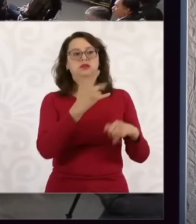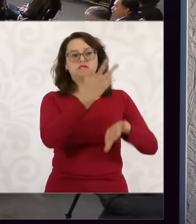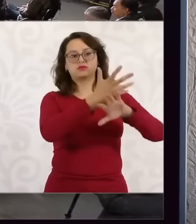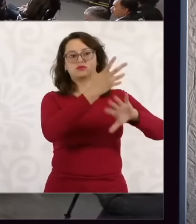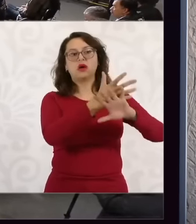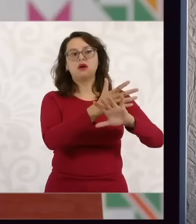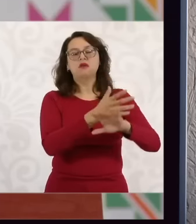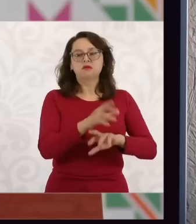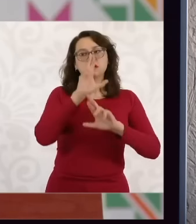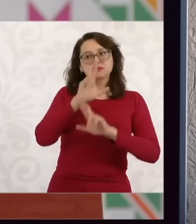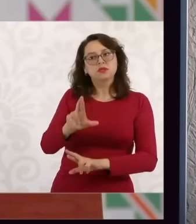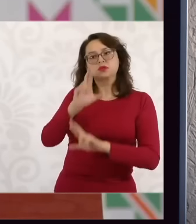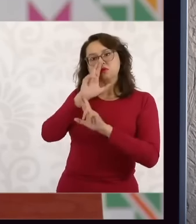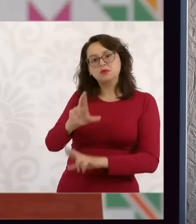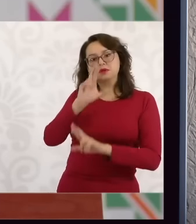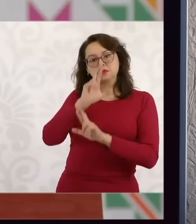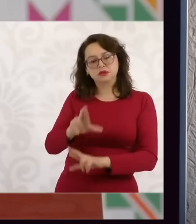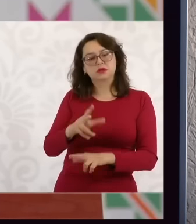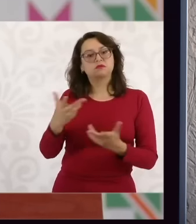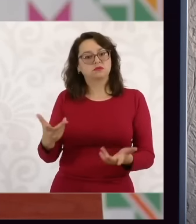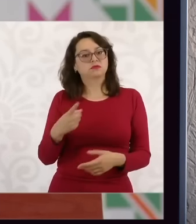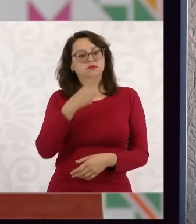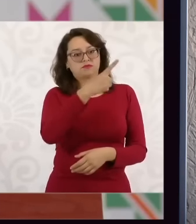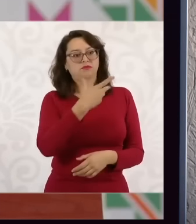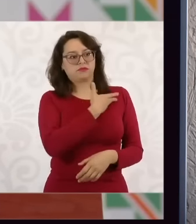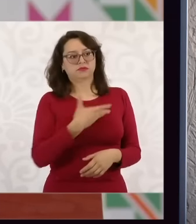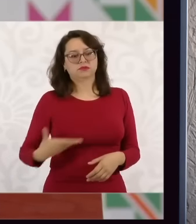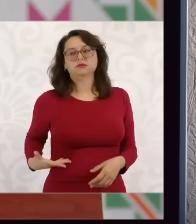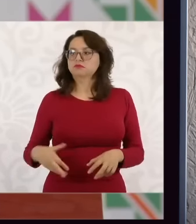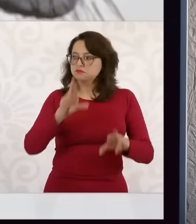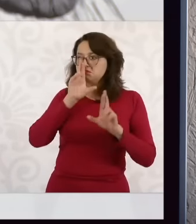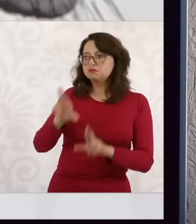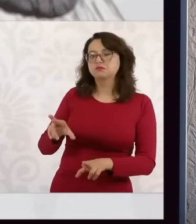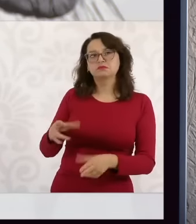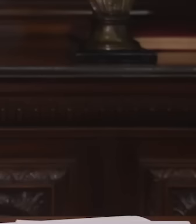Estados Unidos, incluida la máxima institución que es la presidencia de los Estados Unidos.